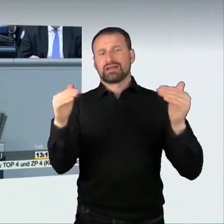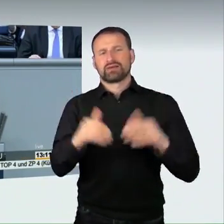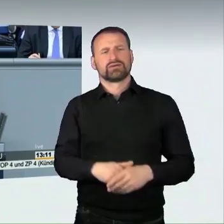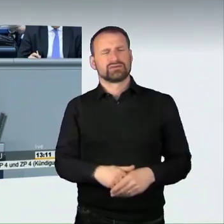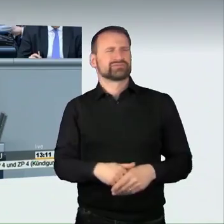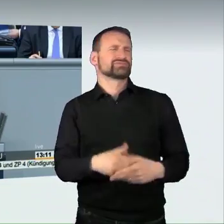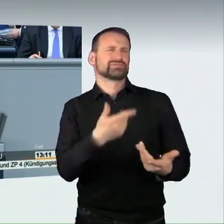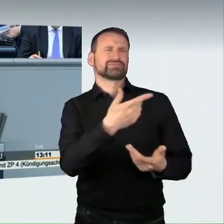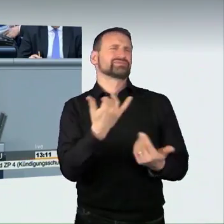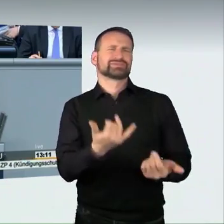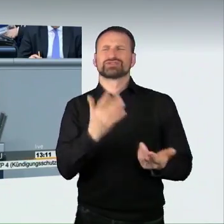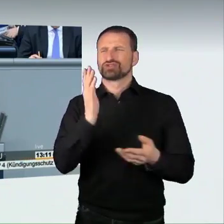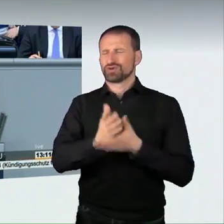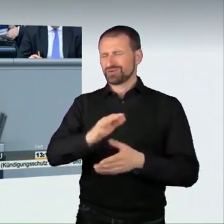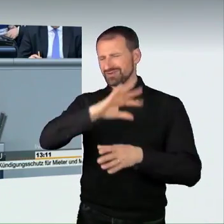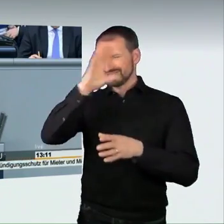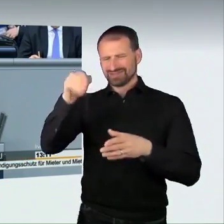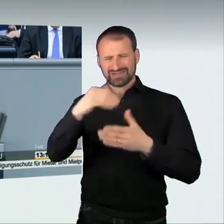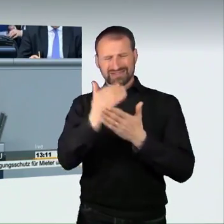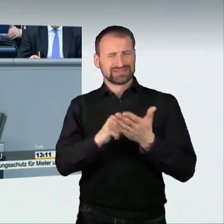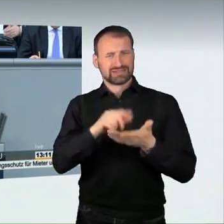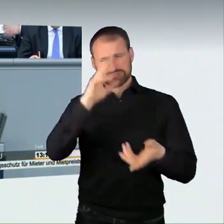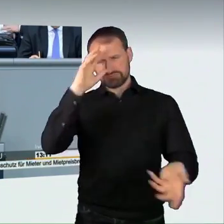Das kann sicher nicht im Sinne des Erfinders sein und sicherlich nicht im Sinne